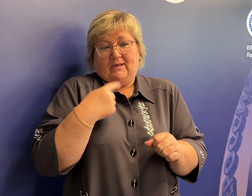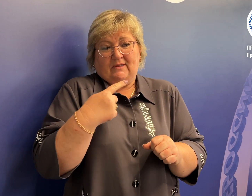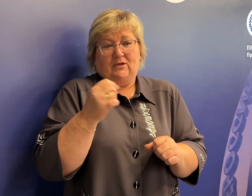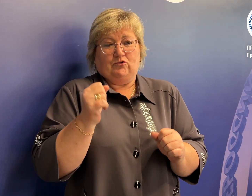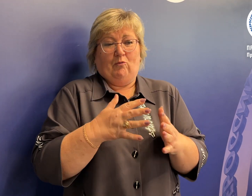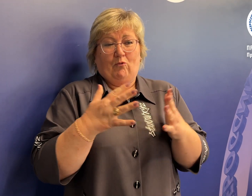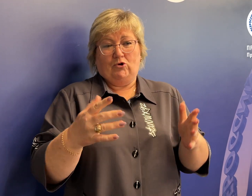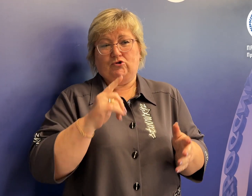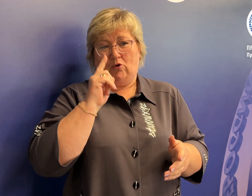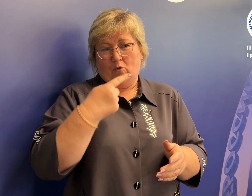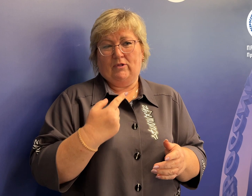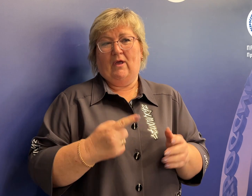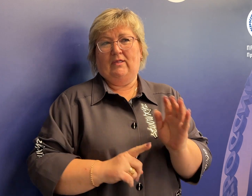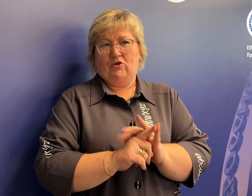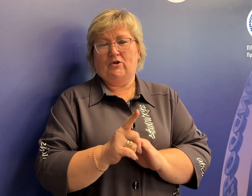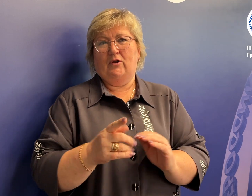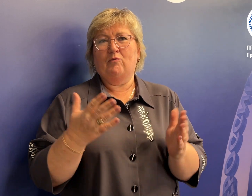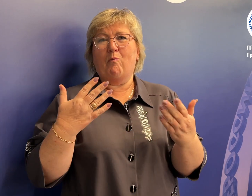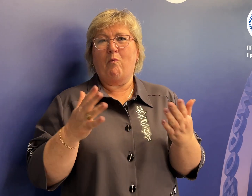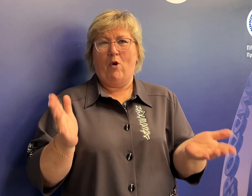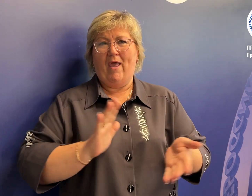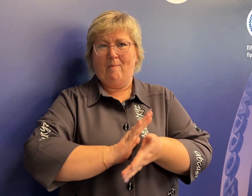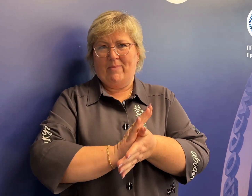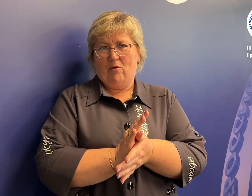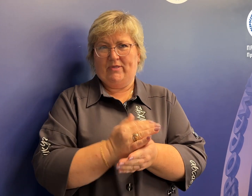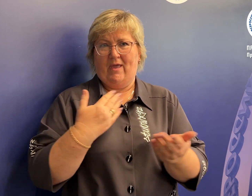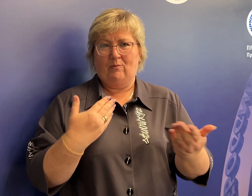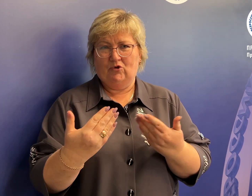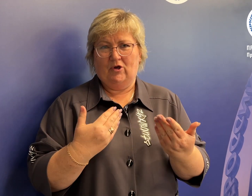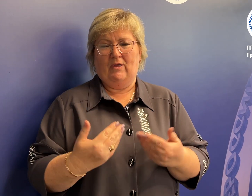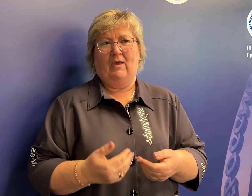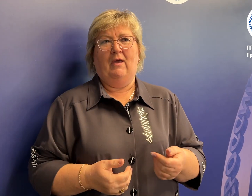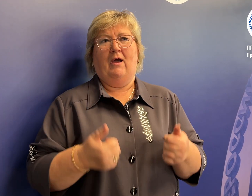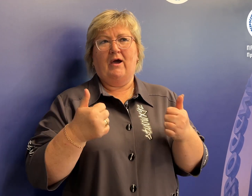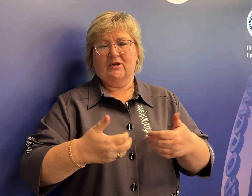Сейчас можно сказать, что уже больше года мы ведем более тесное общение с властью: